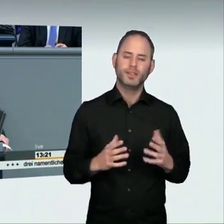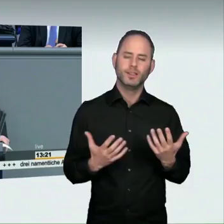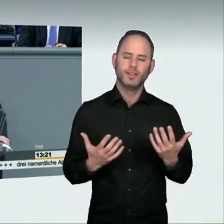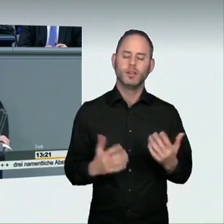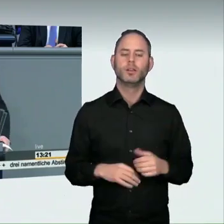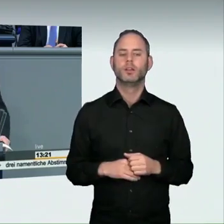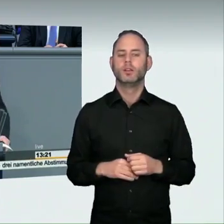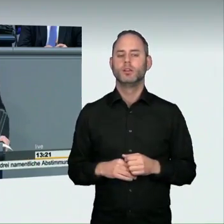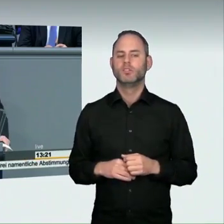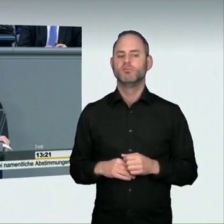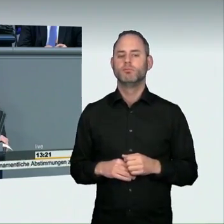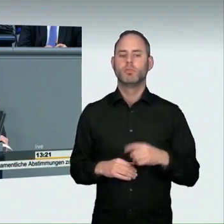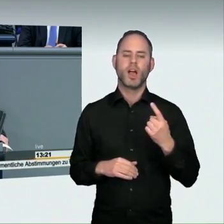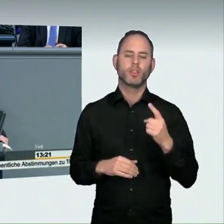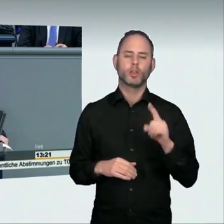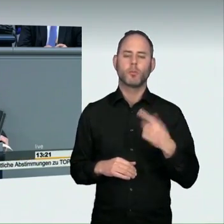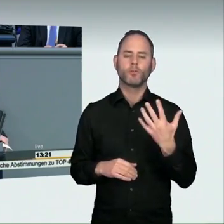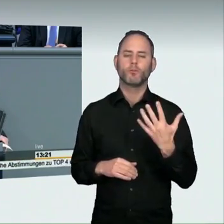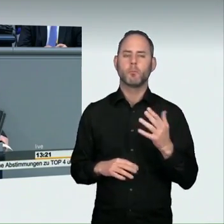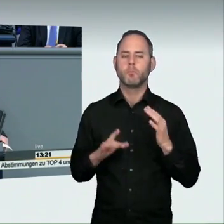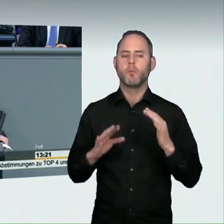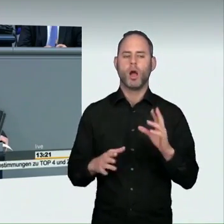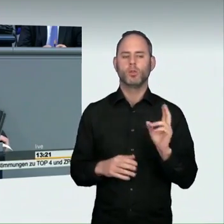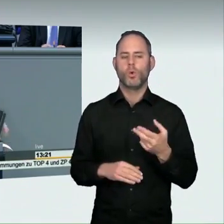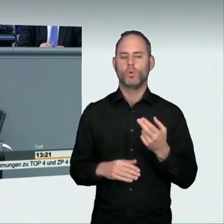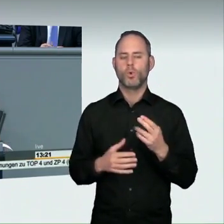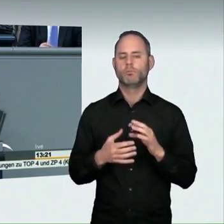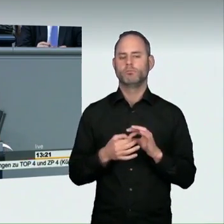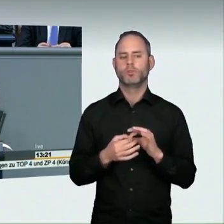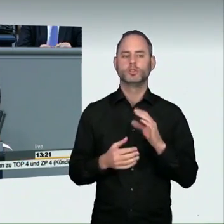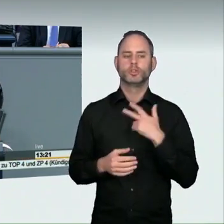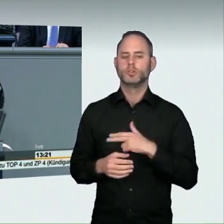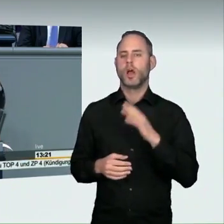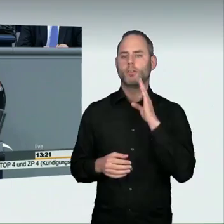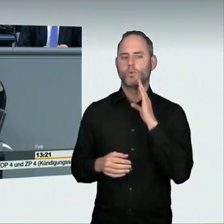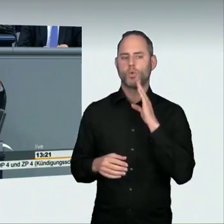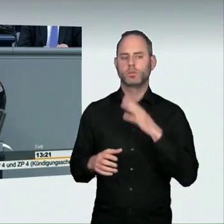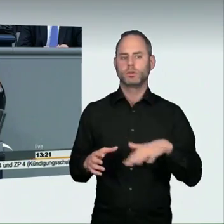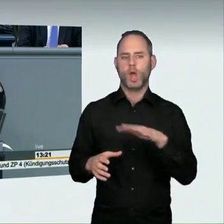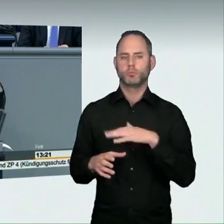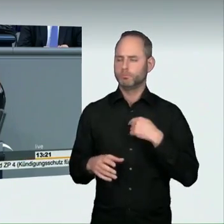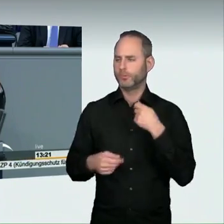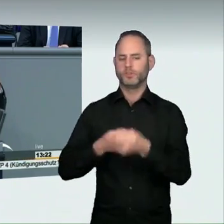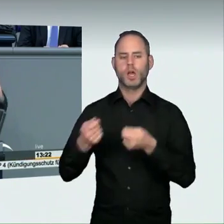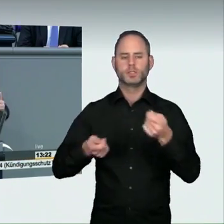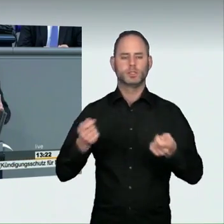die Mittel für soziale Wohnraumförderung auf 1,5 Milliarden Euro zu verdreifachen. (Applaus)